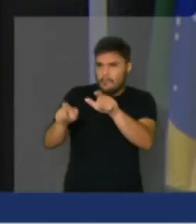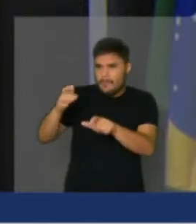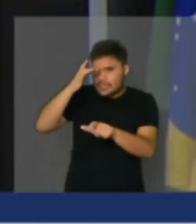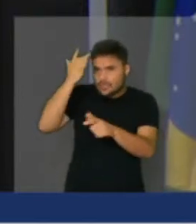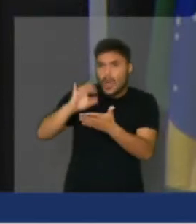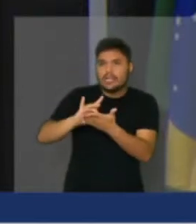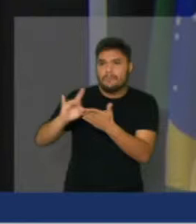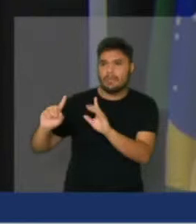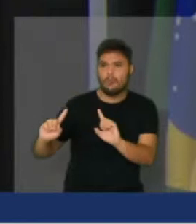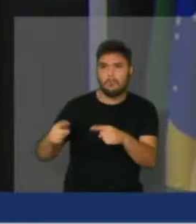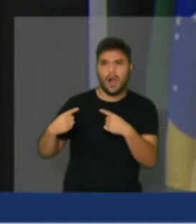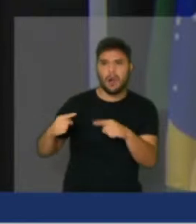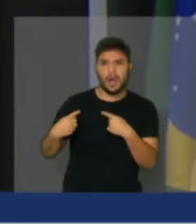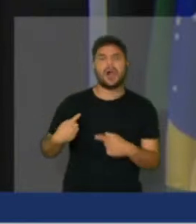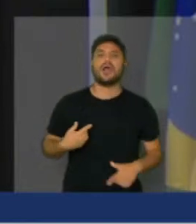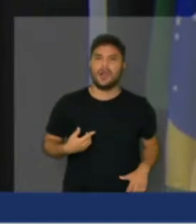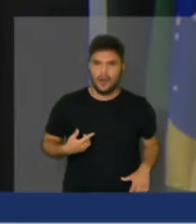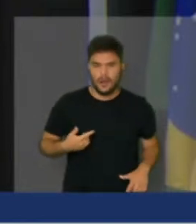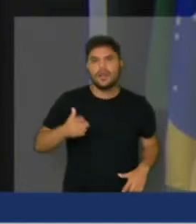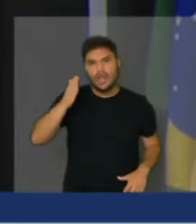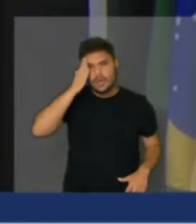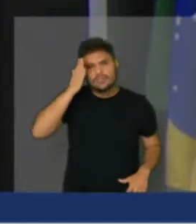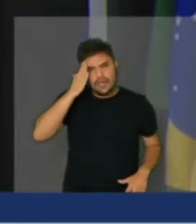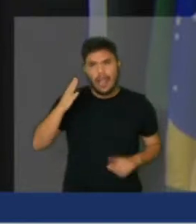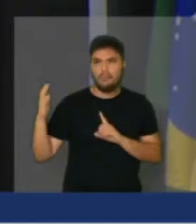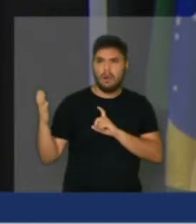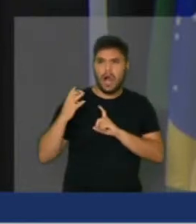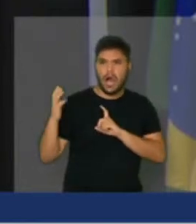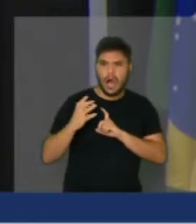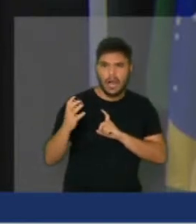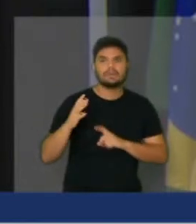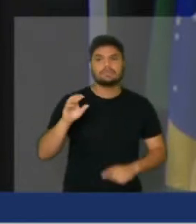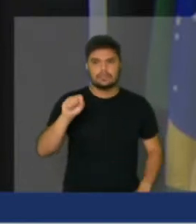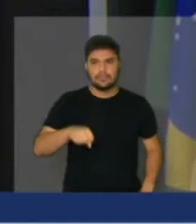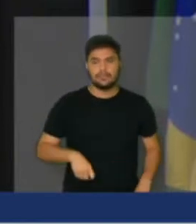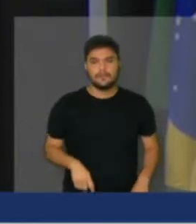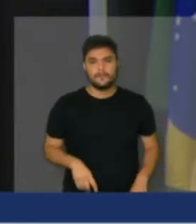AMEAÇAS QUE EU SOFRI. E EU AINDA ACREDITO QUE CEDO OU TARDE ESSA VERDADE VAI APARECER. MAS, O QUE MAIS ME